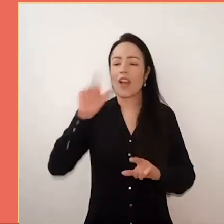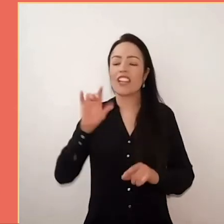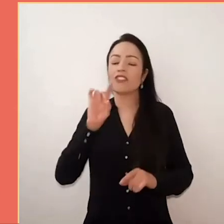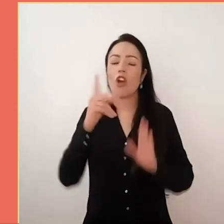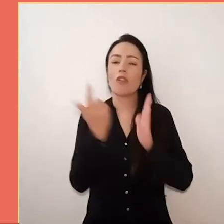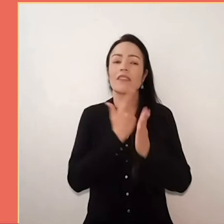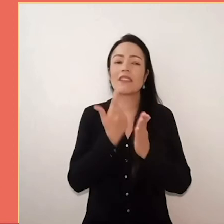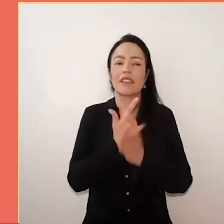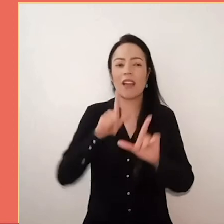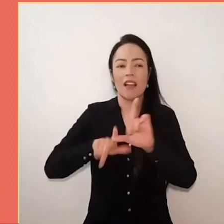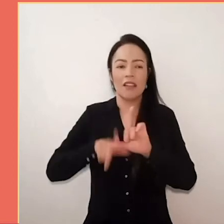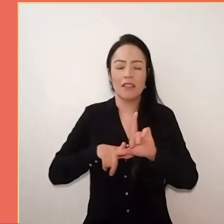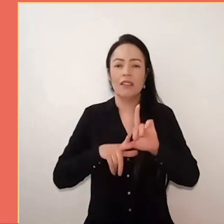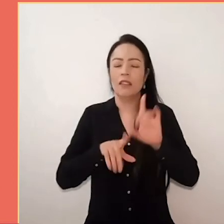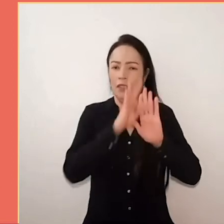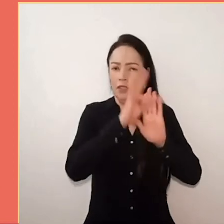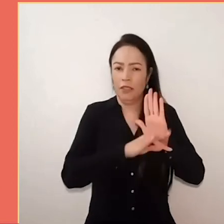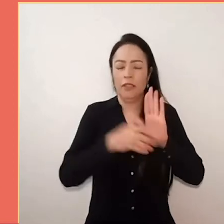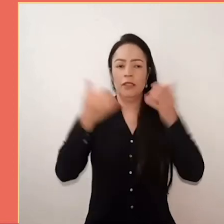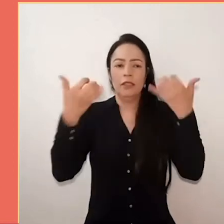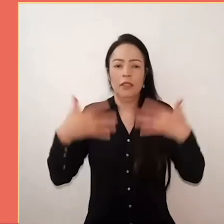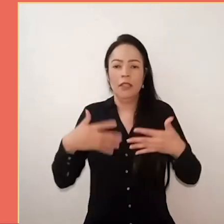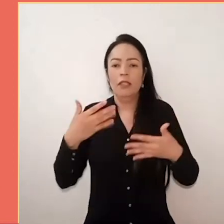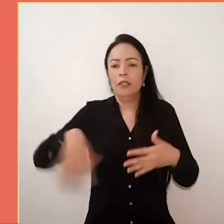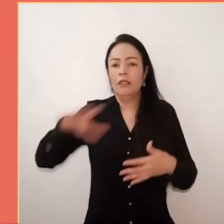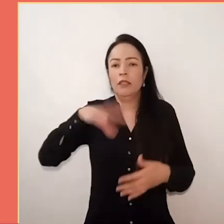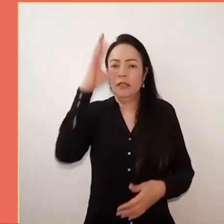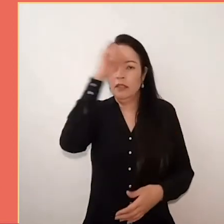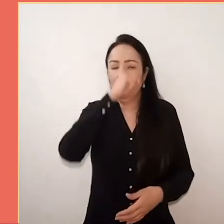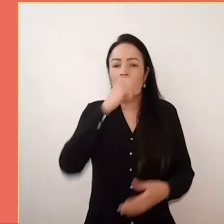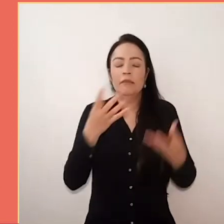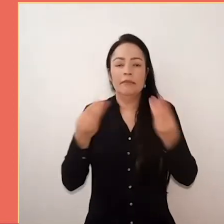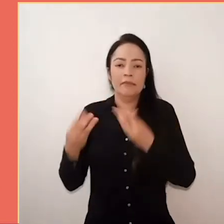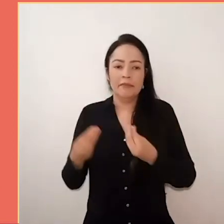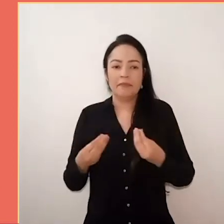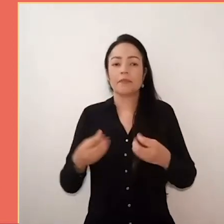tem um texto que diz isso, ou seja, a gente aprende muito sem ela querer nos ensinar e nos doutrinar.